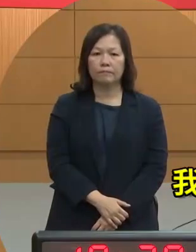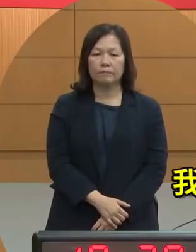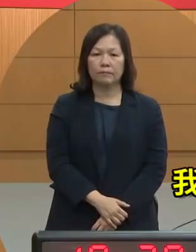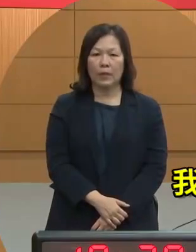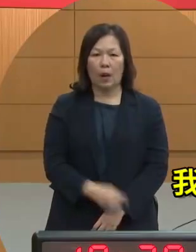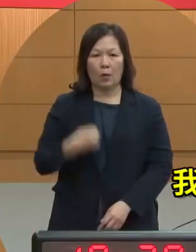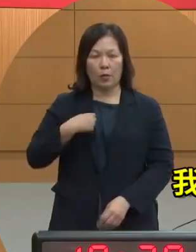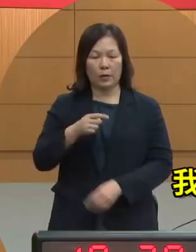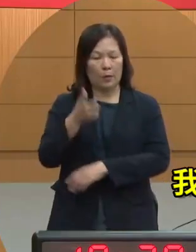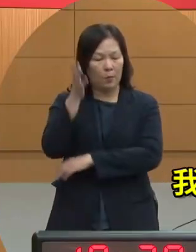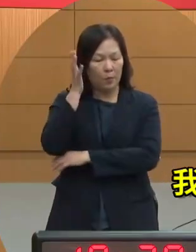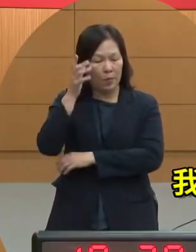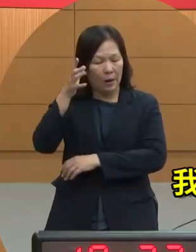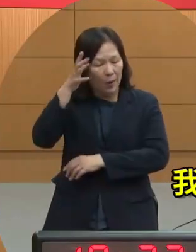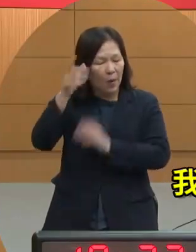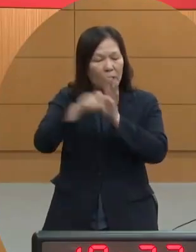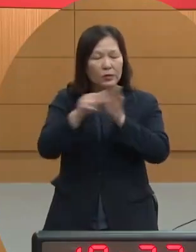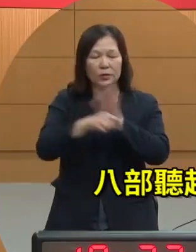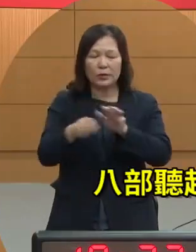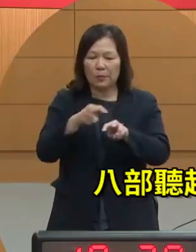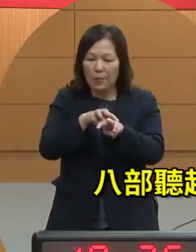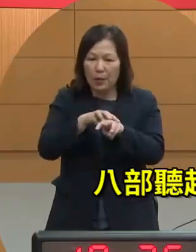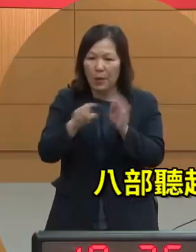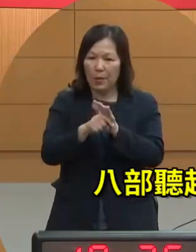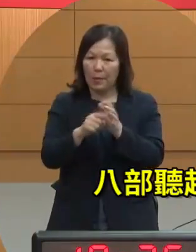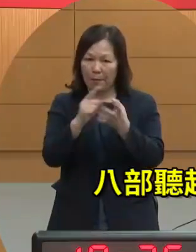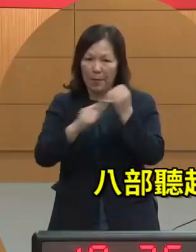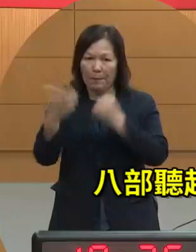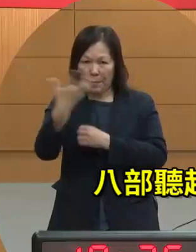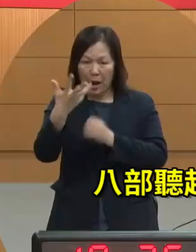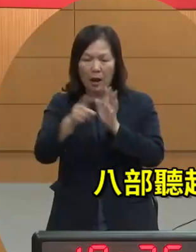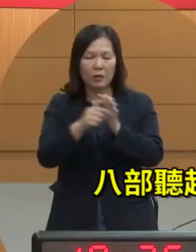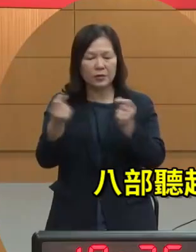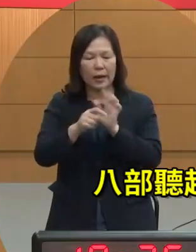我的政見叫做章魚八部 八部聽起來有點複雜 他其實很簡單